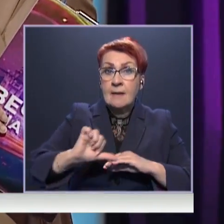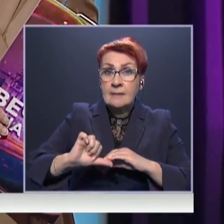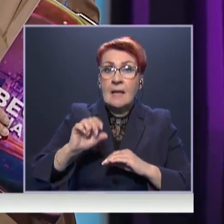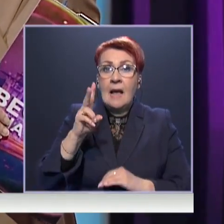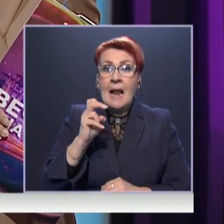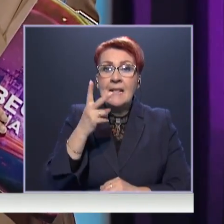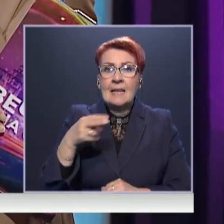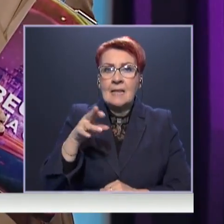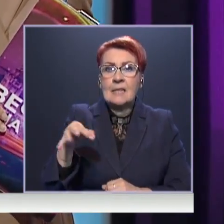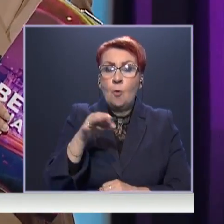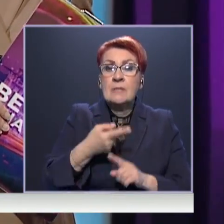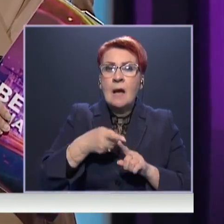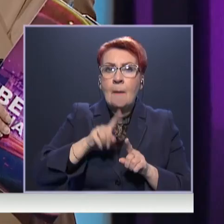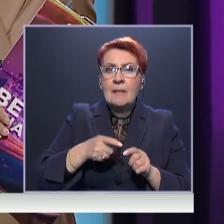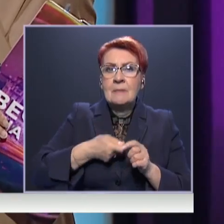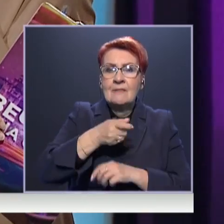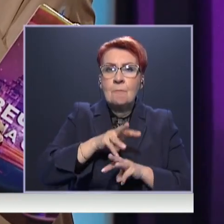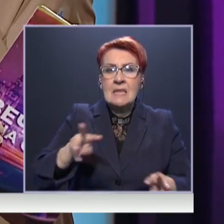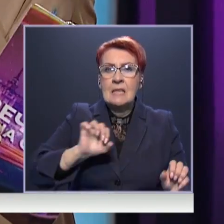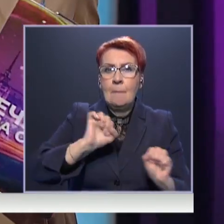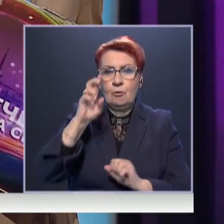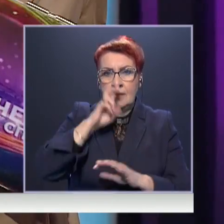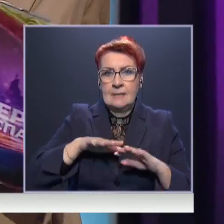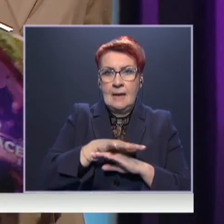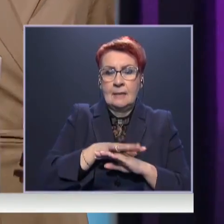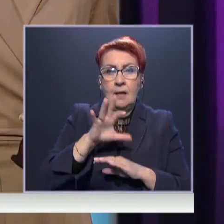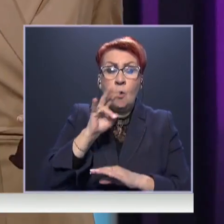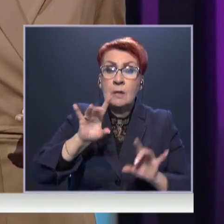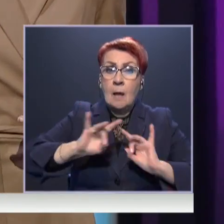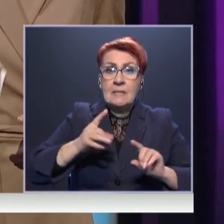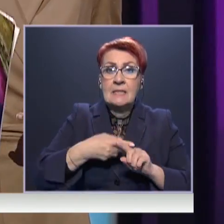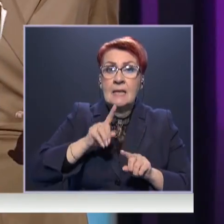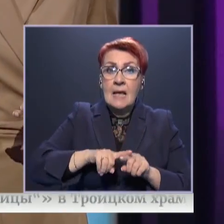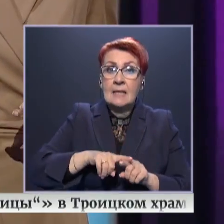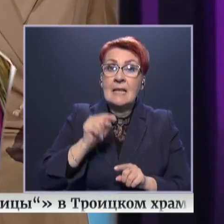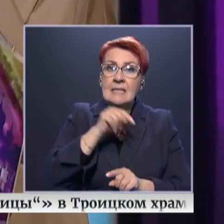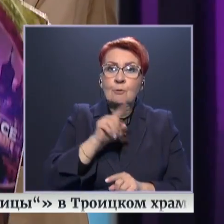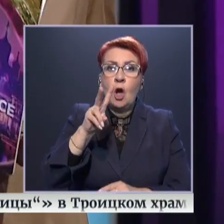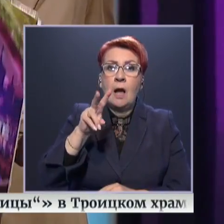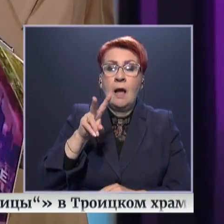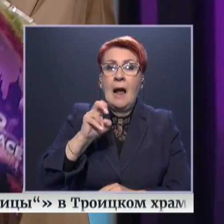областью об этом заявил министр обороны страны он объяснил это тем что Калининград стал открытым